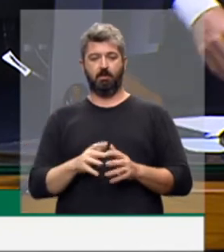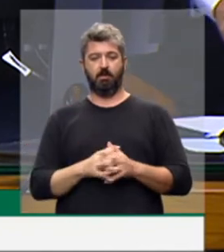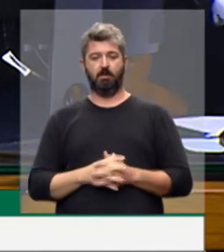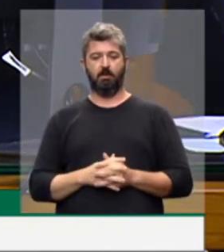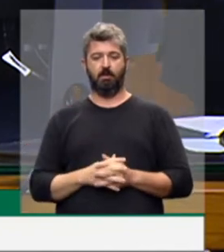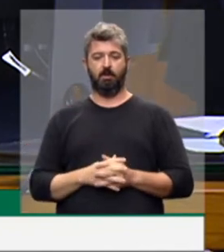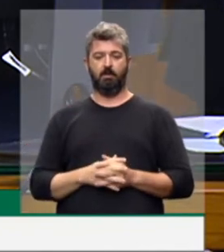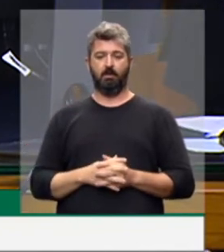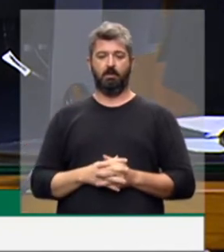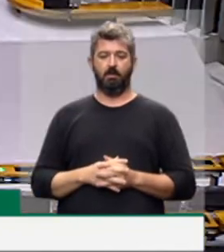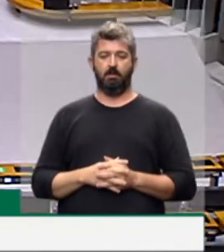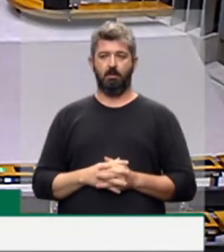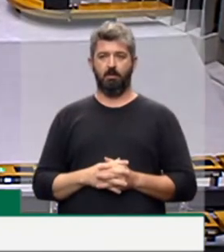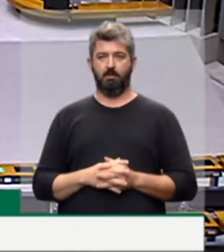DEPUTADO BIBO NUNES. AUSENTE.